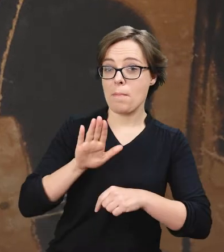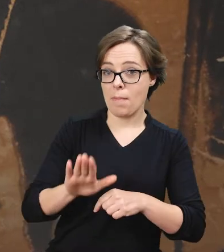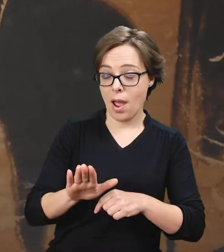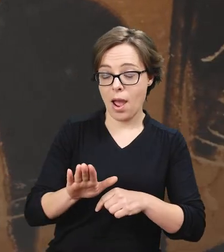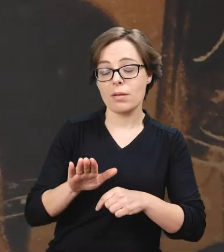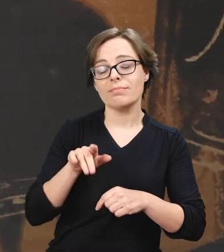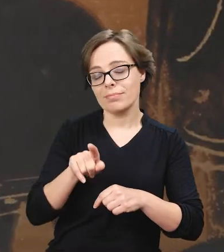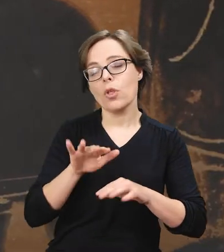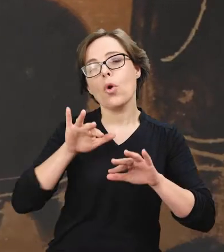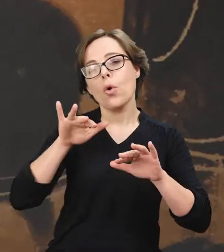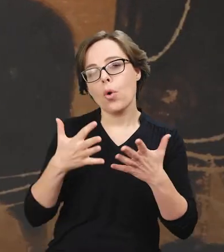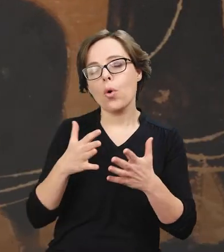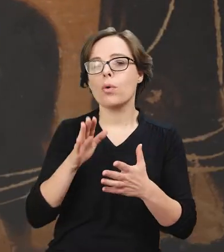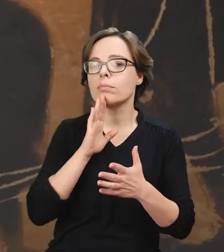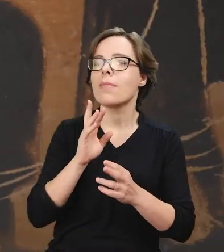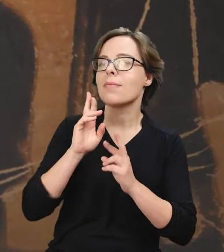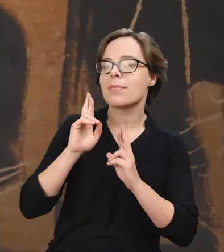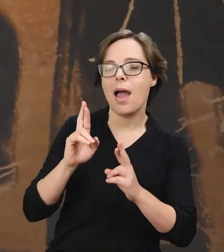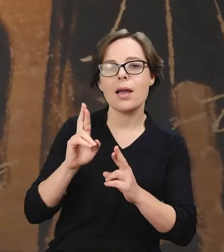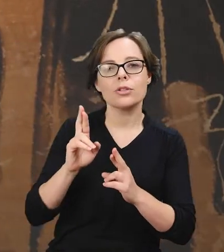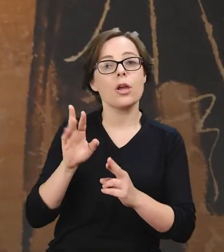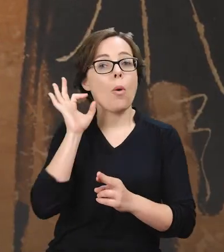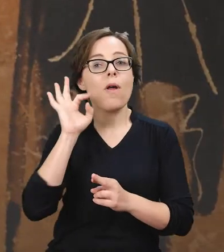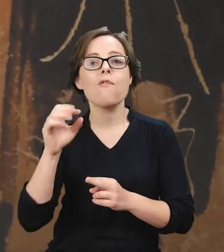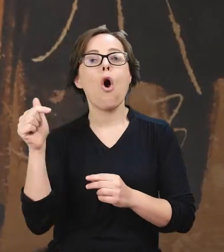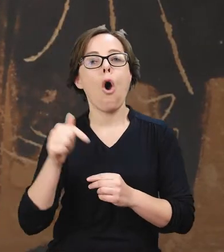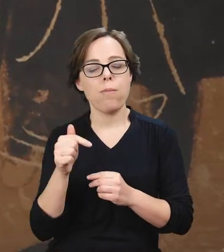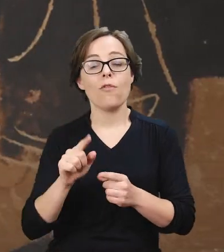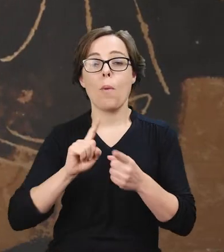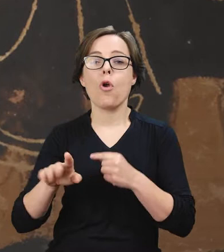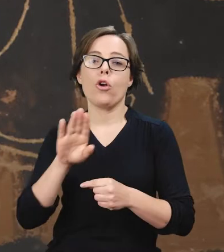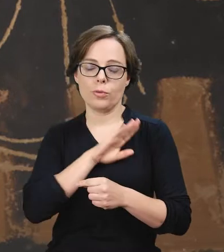nadzieje na wykonanie tego obowiązku kobiety nawet po śmierci.